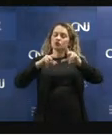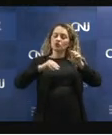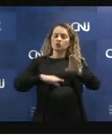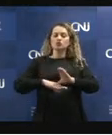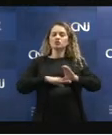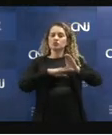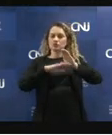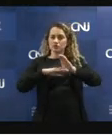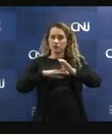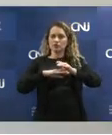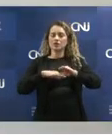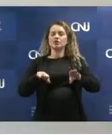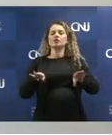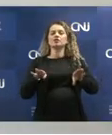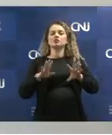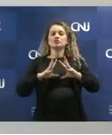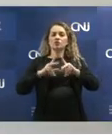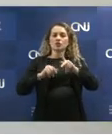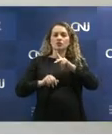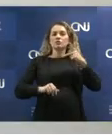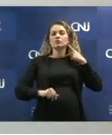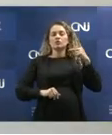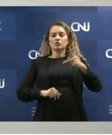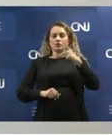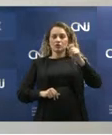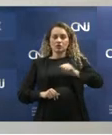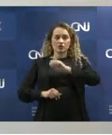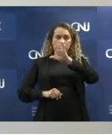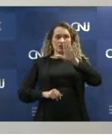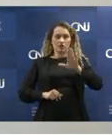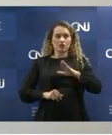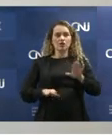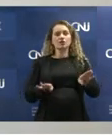Excelentíssimo Senhor Procurador-Geral da República que presenteou minha colega Amanda Estefan